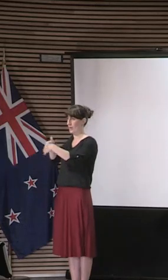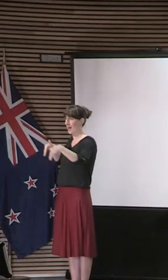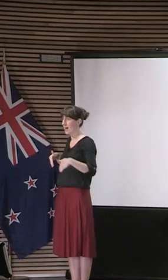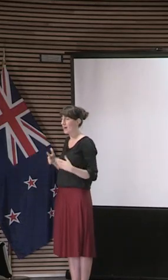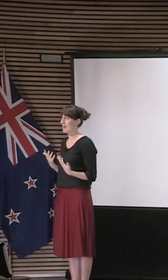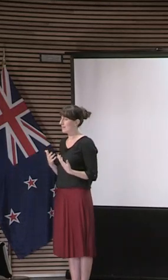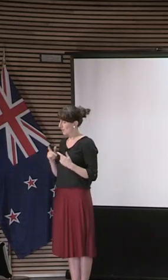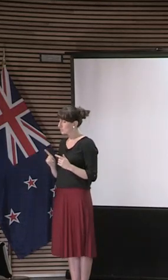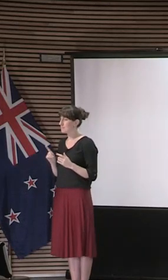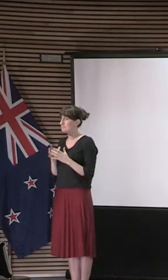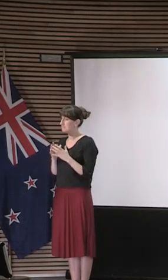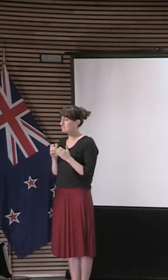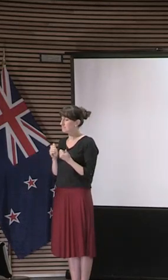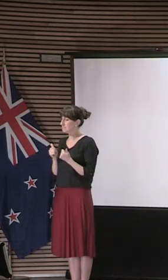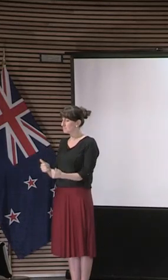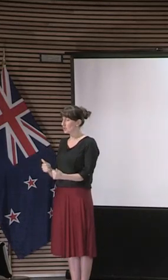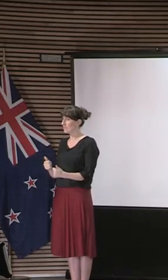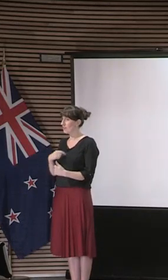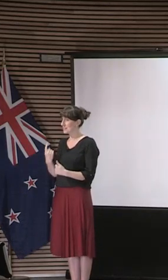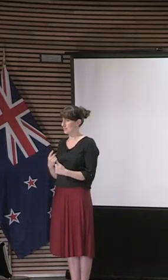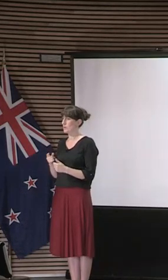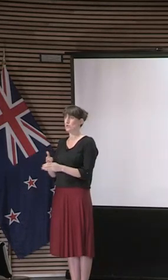i te waa o te waa, o Niu Tireni, 20 ra i muri o te katinga tuatahi ka kati i o matou rohe